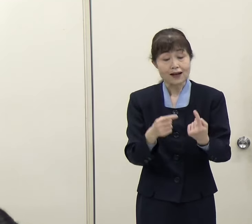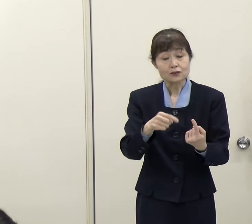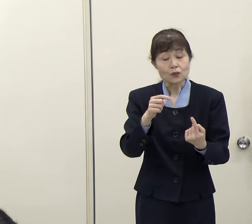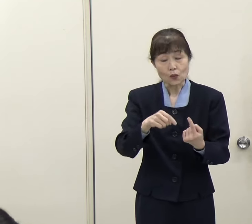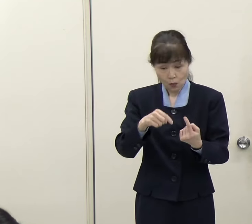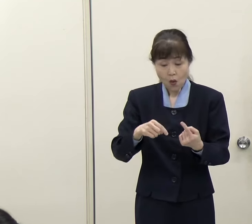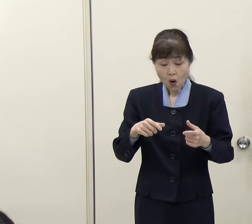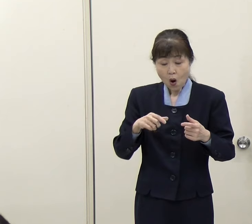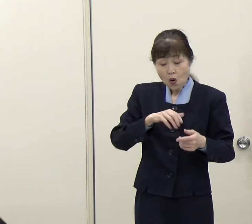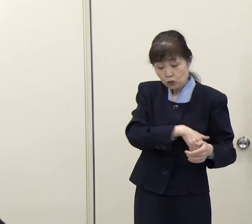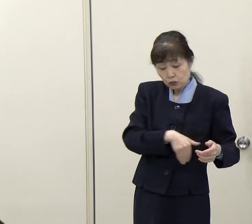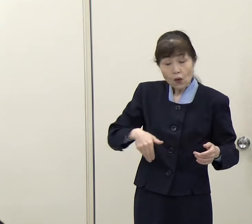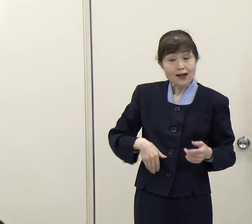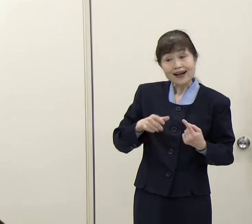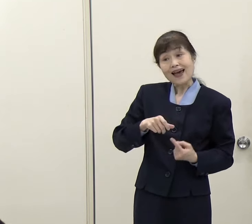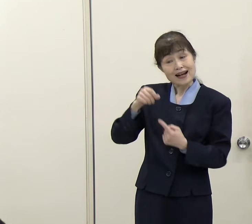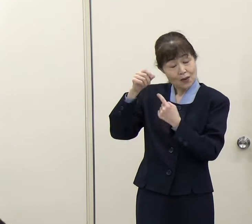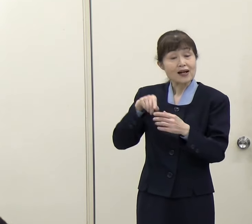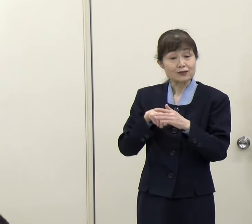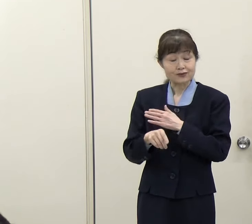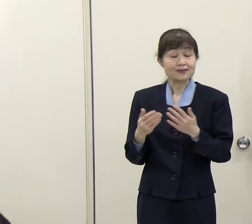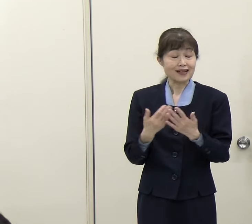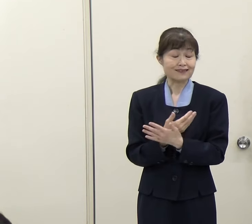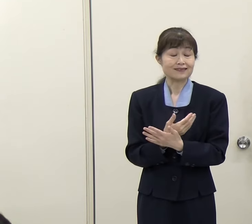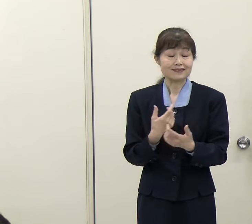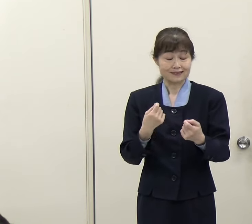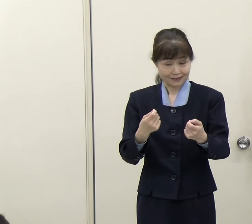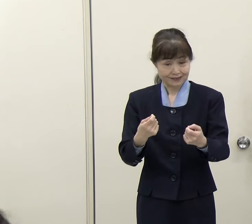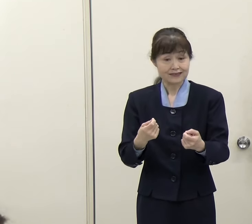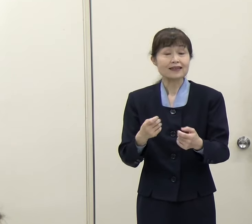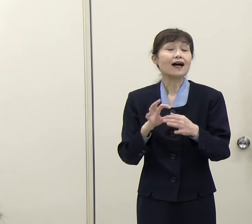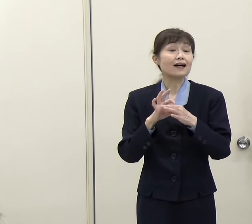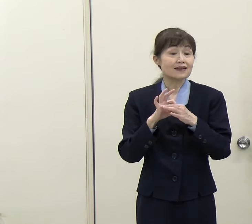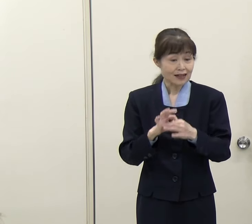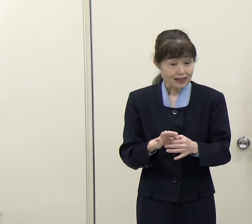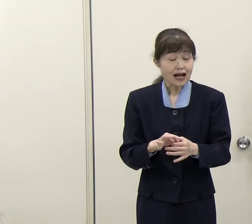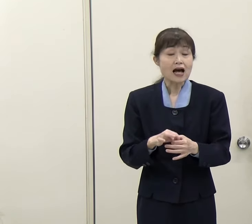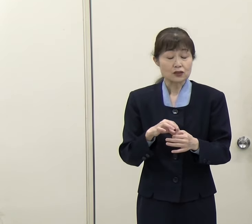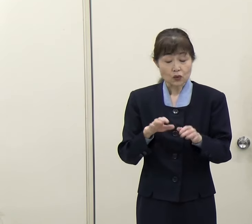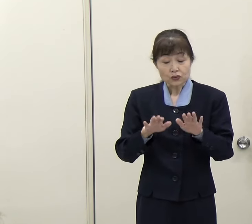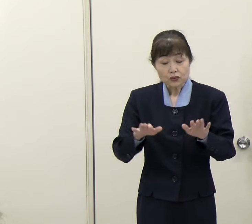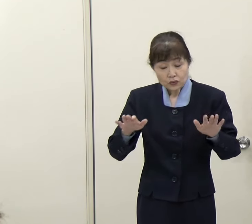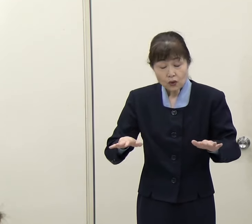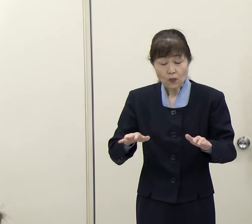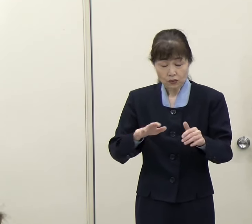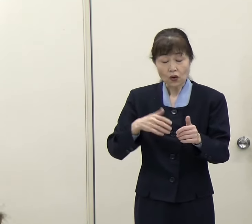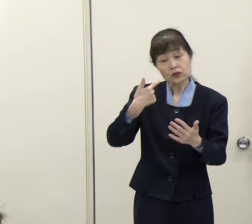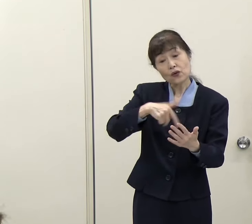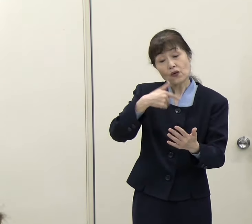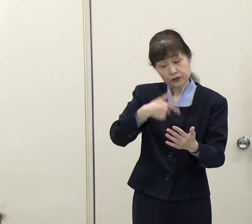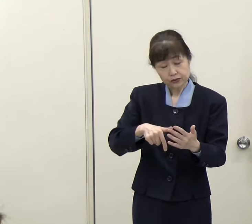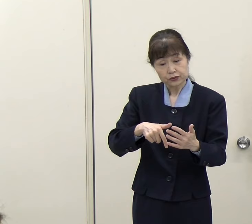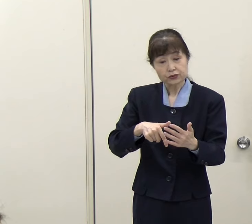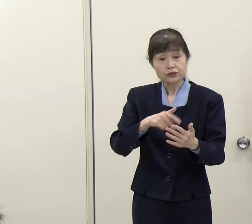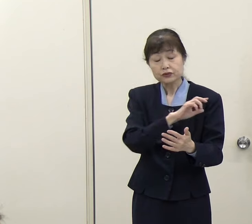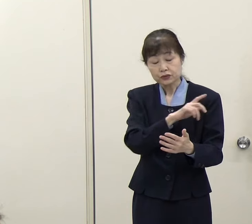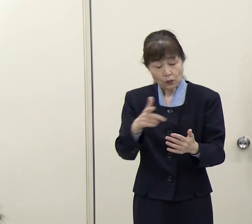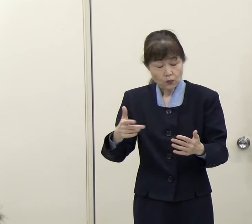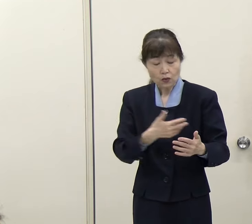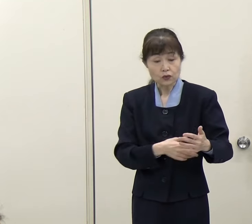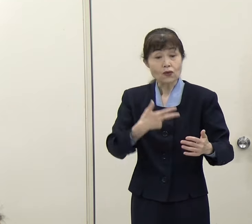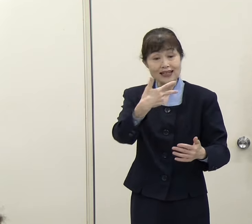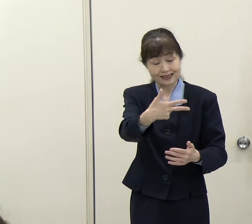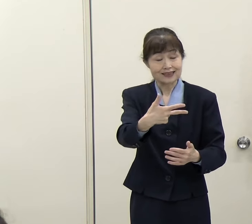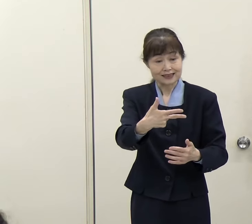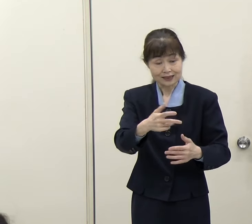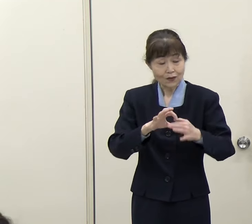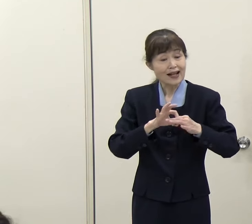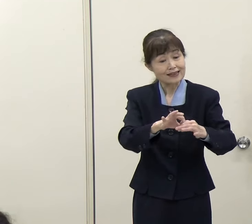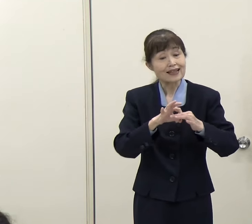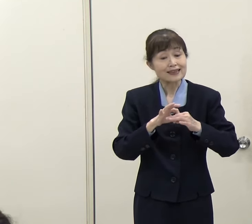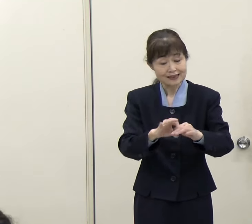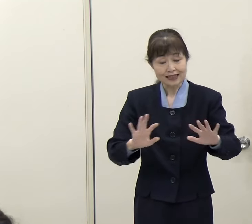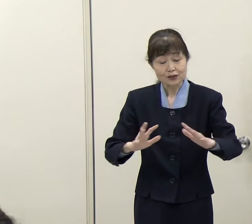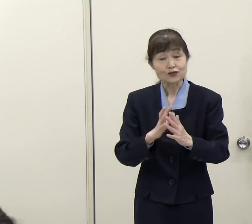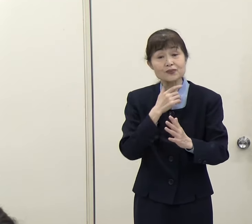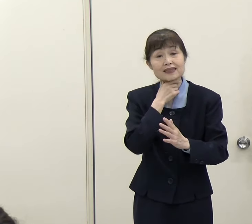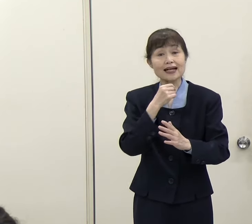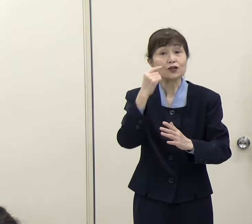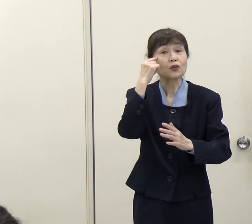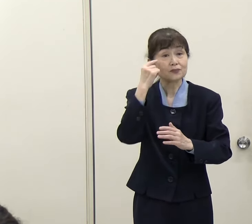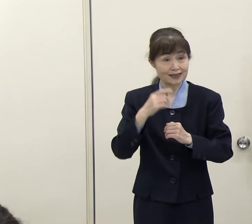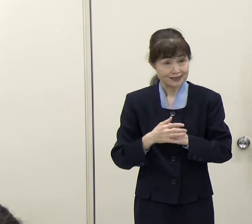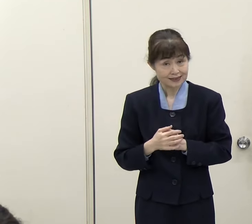我々としても、これからそういうふうな子弟の教育機関の整備等については、福岡市とも連携して取り組んでいきたいと考えています。